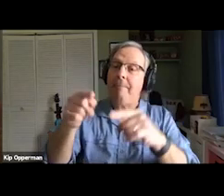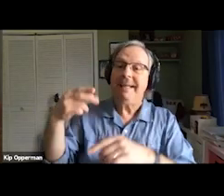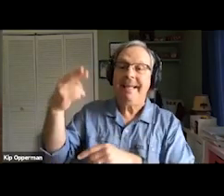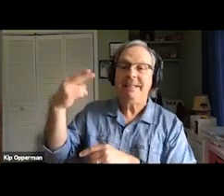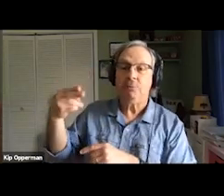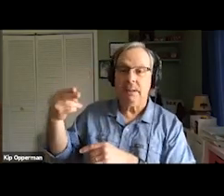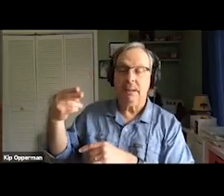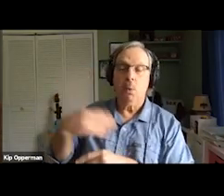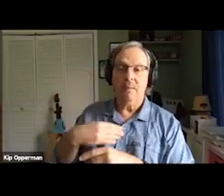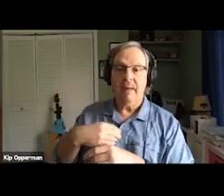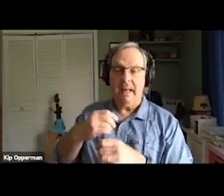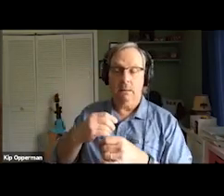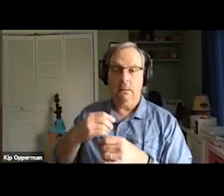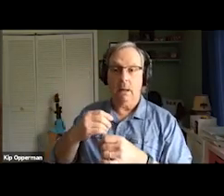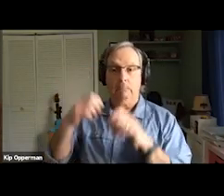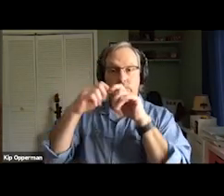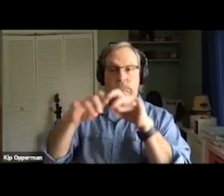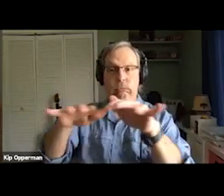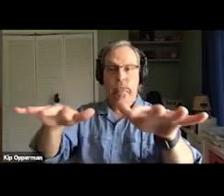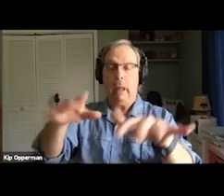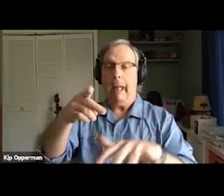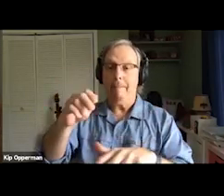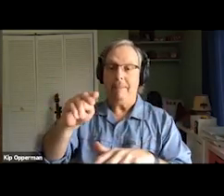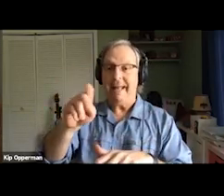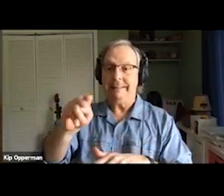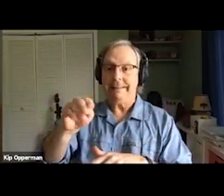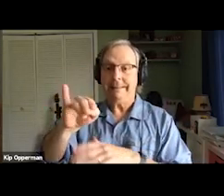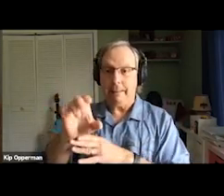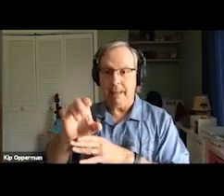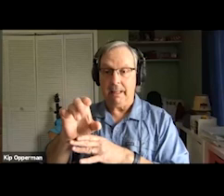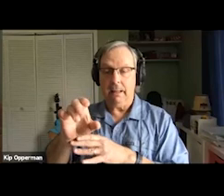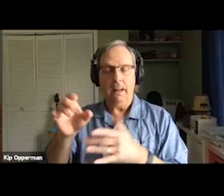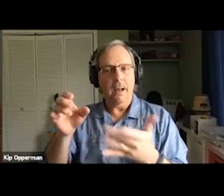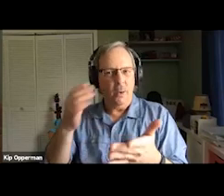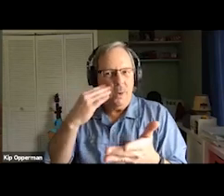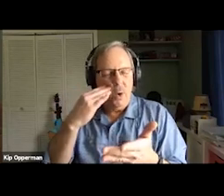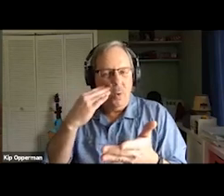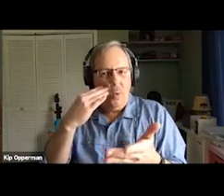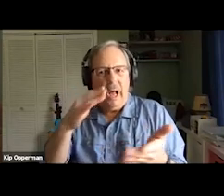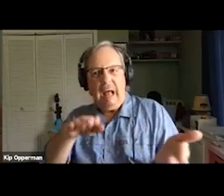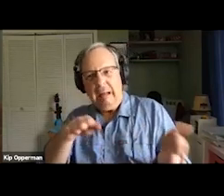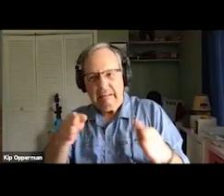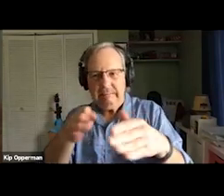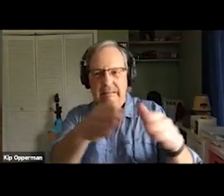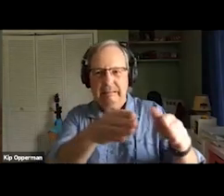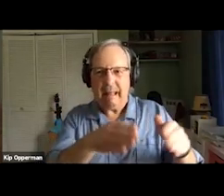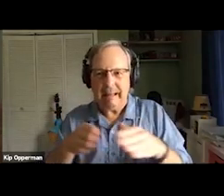de la humanidad, por supuesto. Entonces, aunque la muerte ha sido insoportable, la humanidad puede soportarlo.